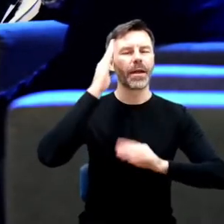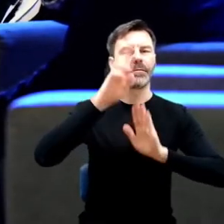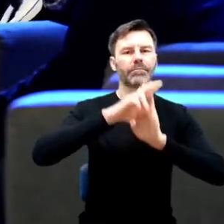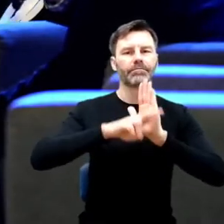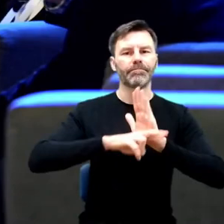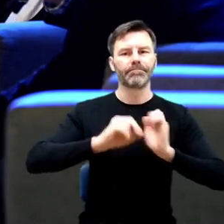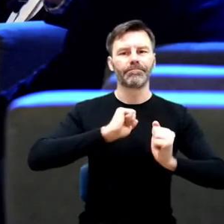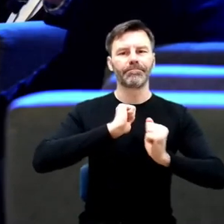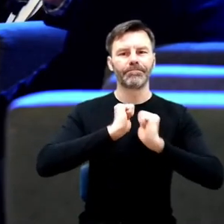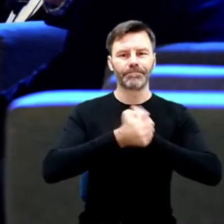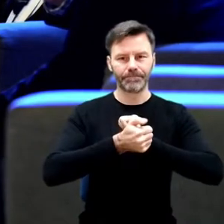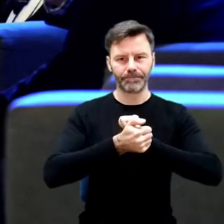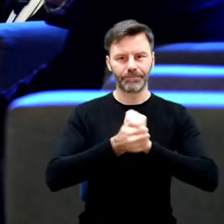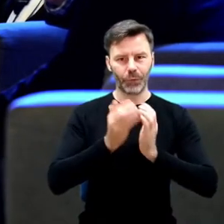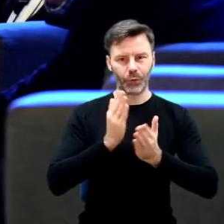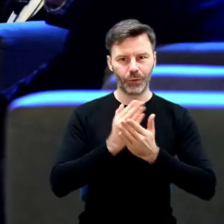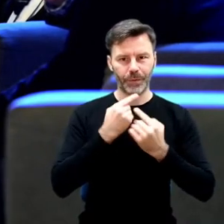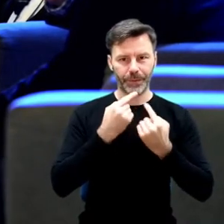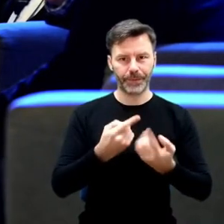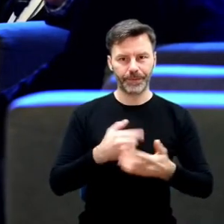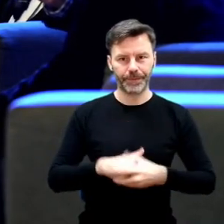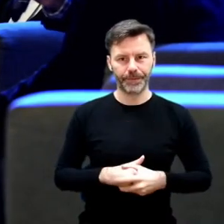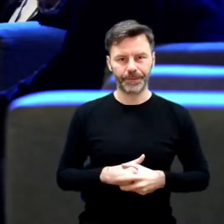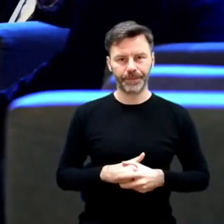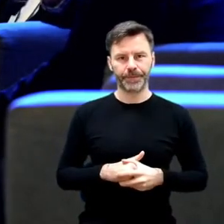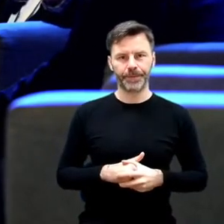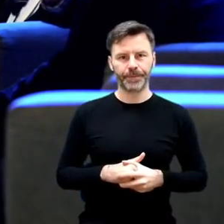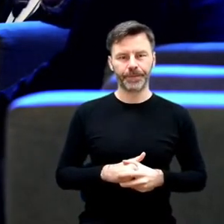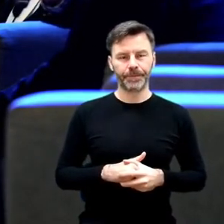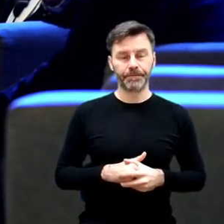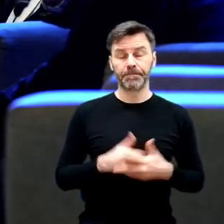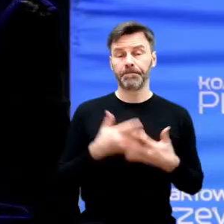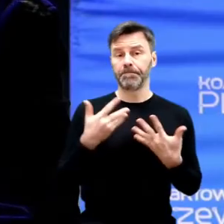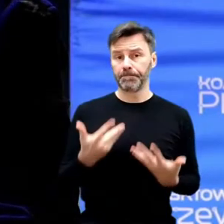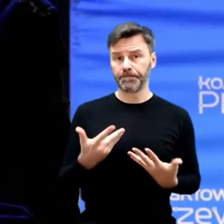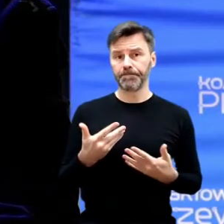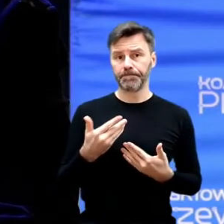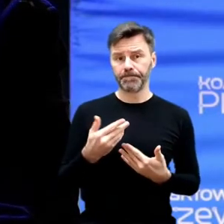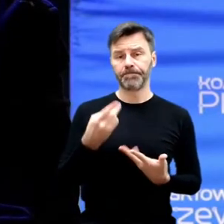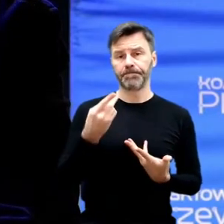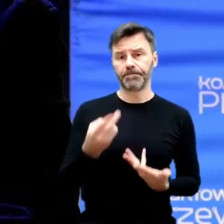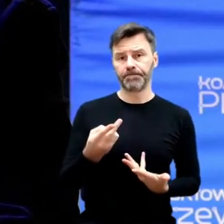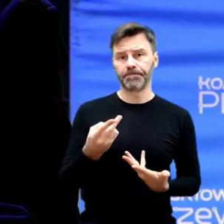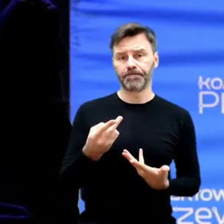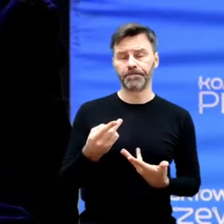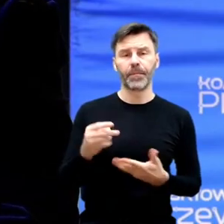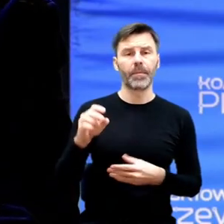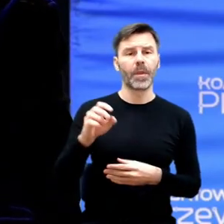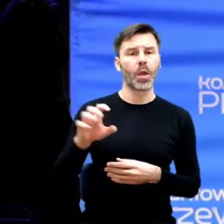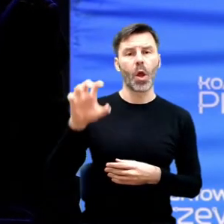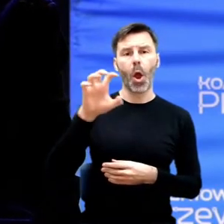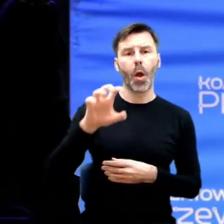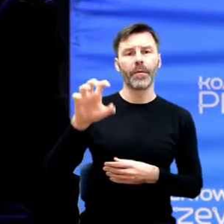Natomiast przez te lata, kiedy Obserwatorium działa i właściwie się rozwija,